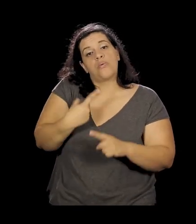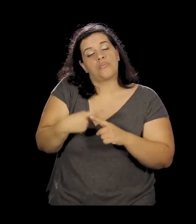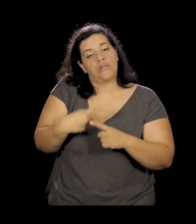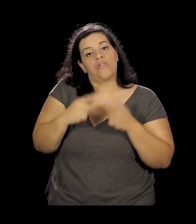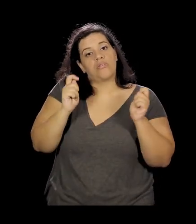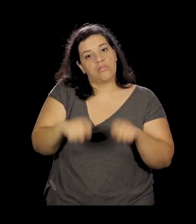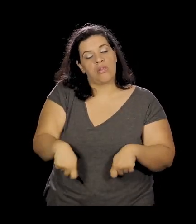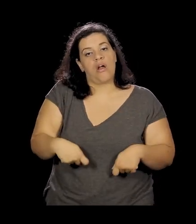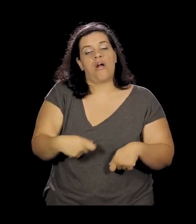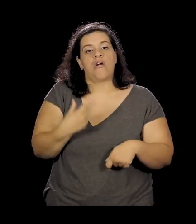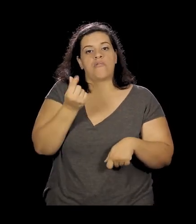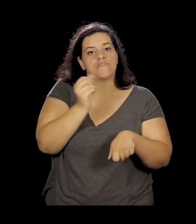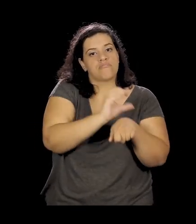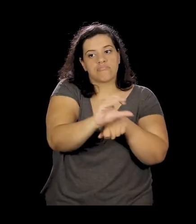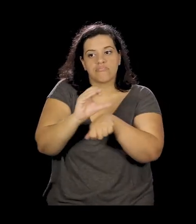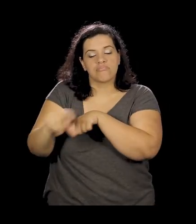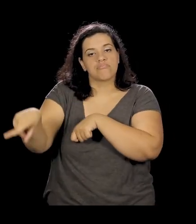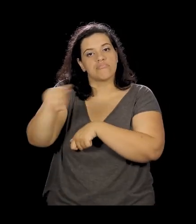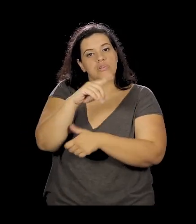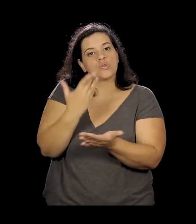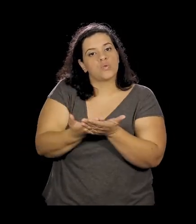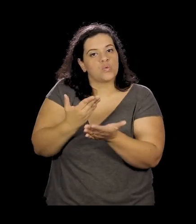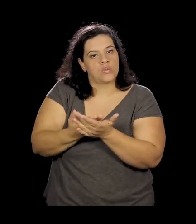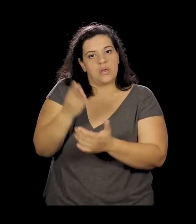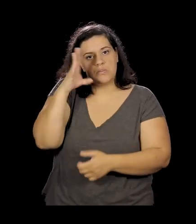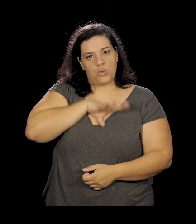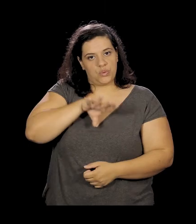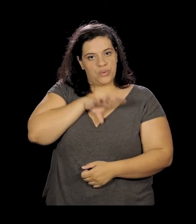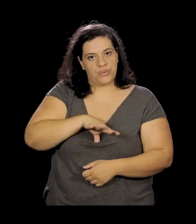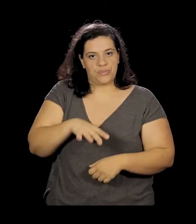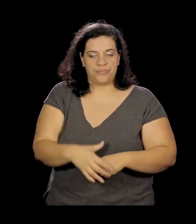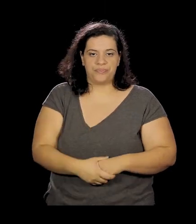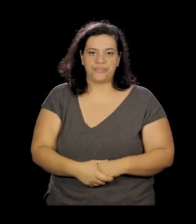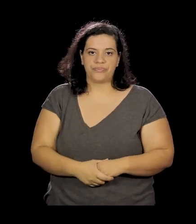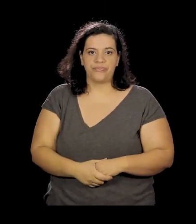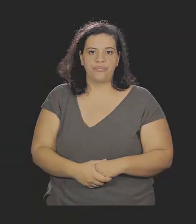porque podemos oferecer recursos para estudar o português.